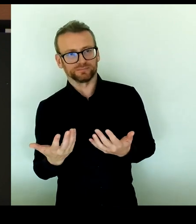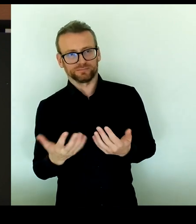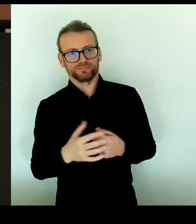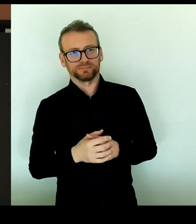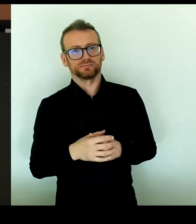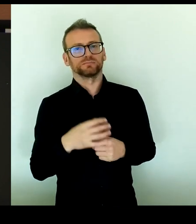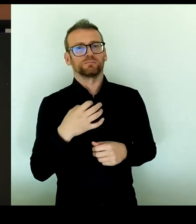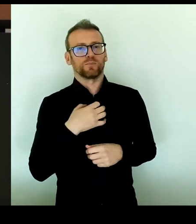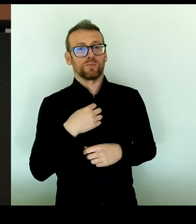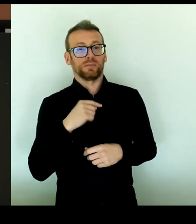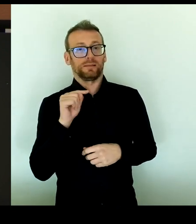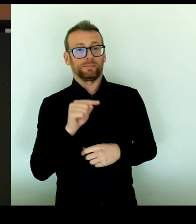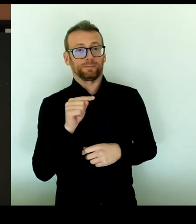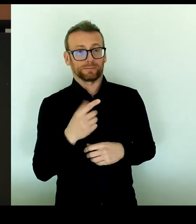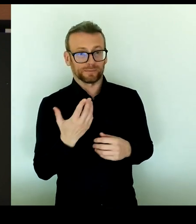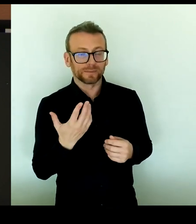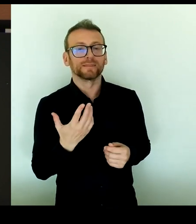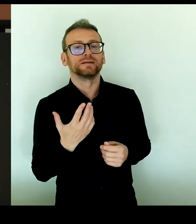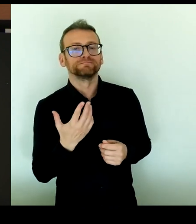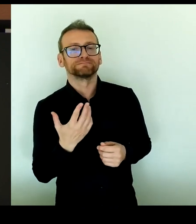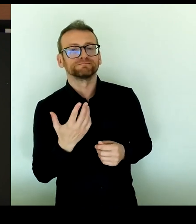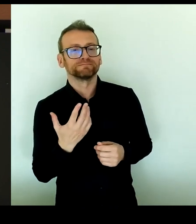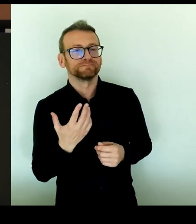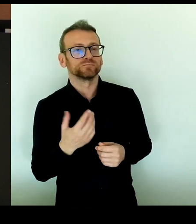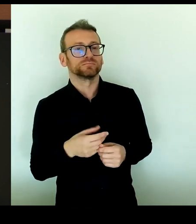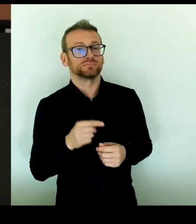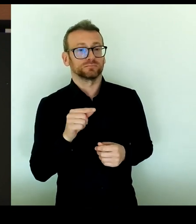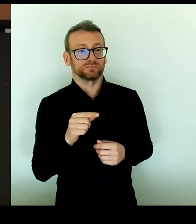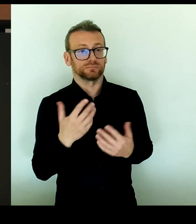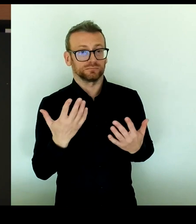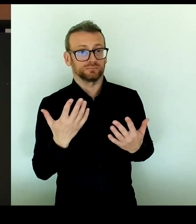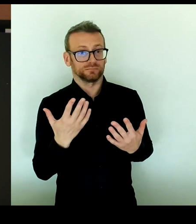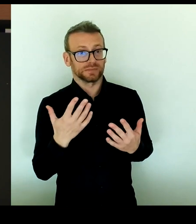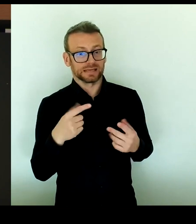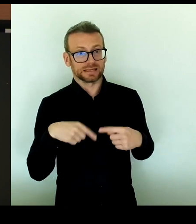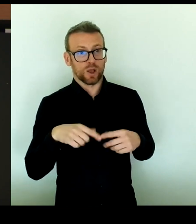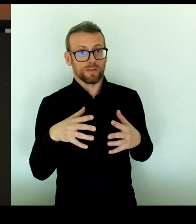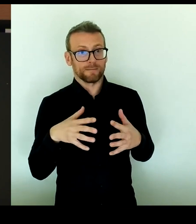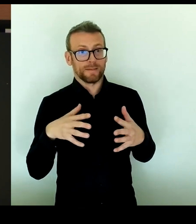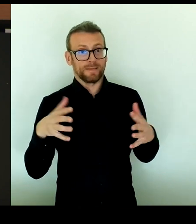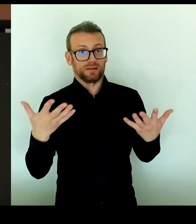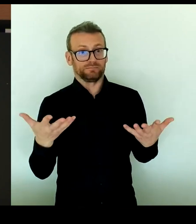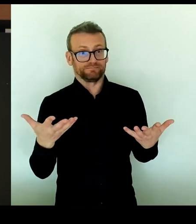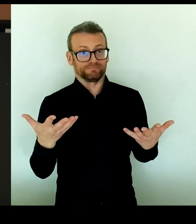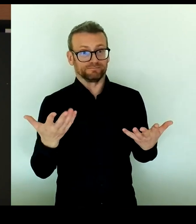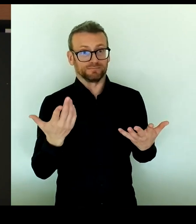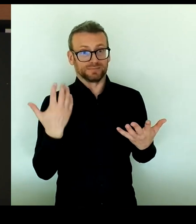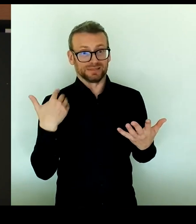Wir wollen nun vom Bündnis zur Kooperation. Im Mittelpunkt stehen die Künstlerinnen und Künstler